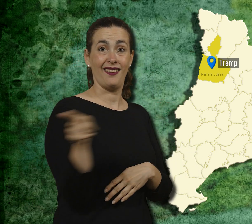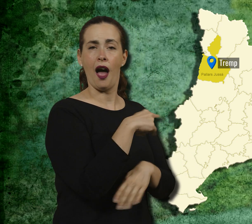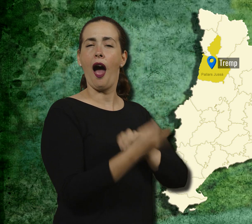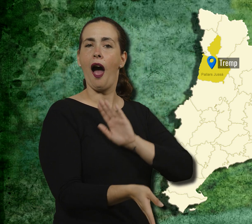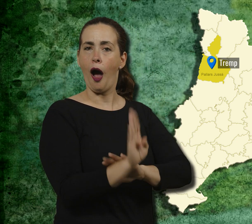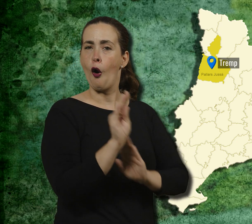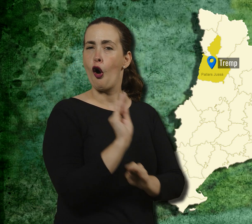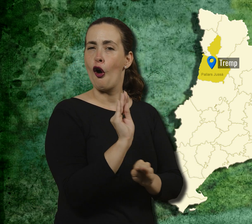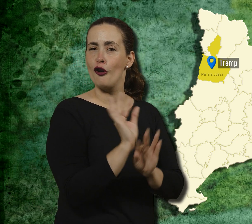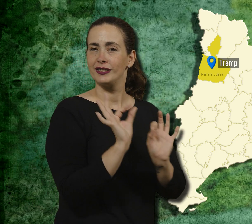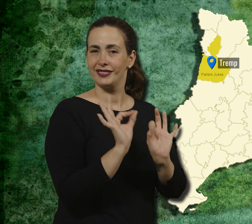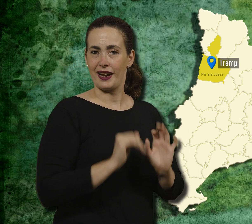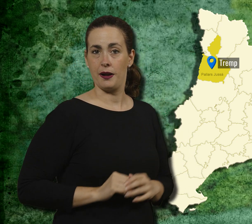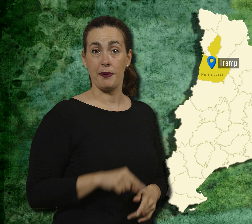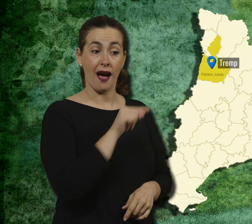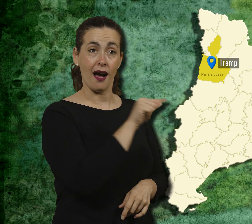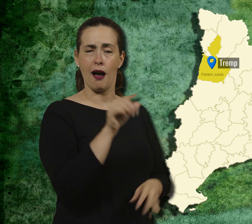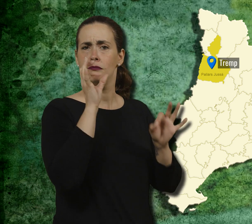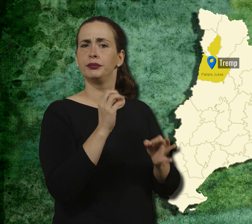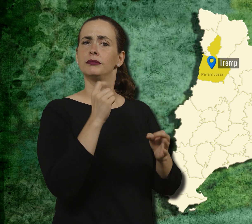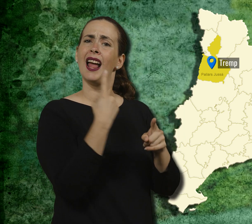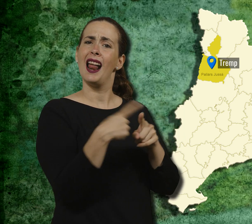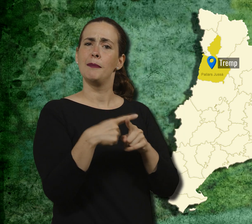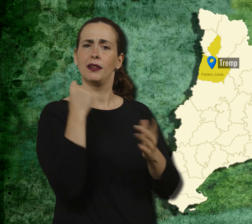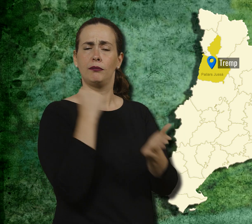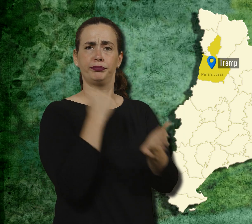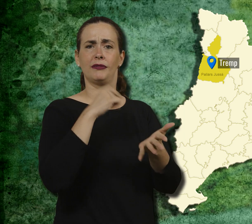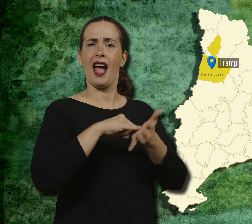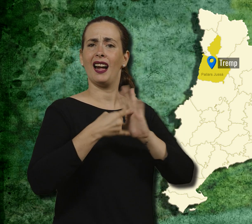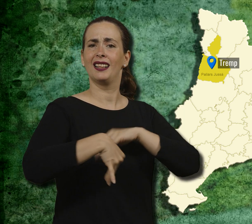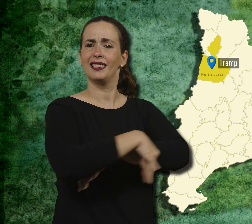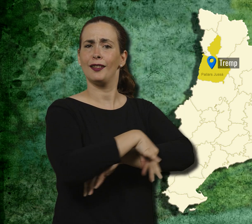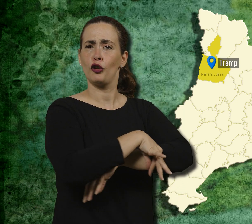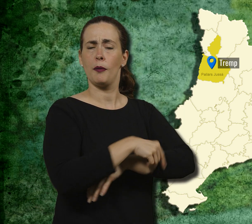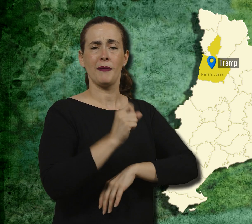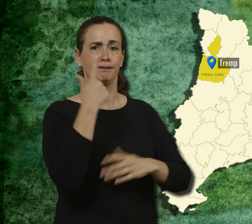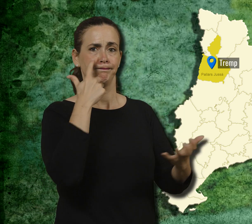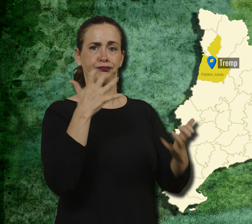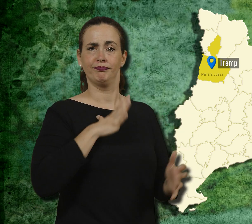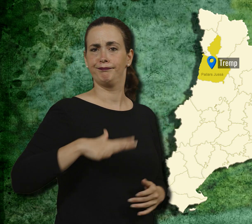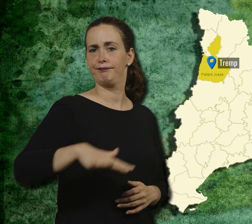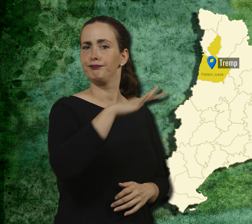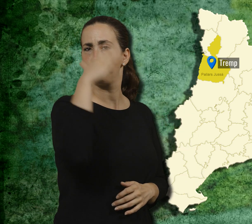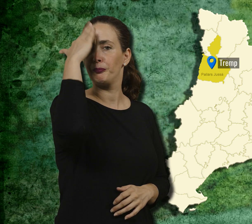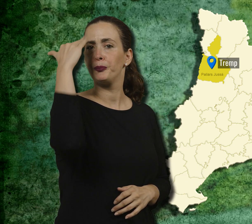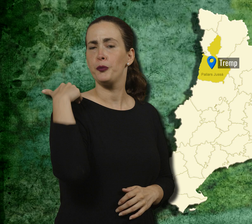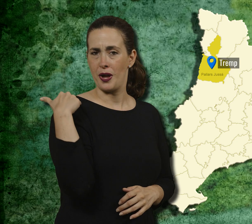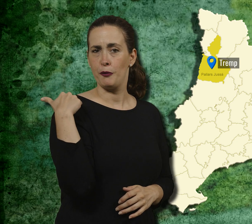són els elements arquitectònics més destacats de la capital del Pallars Jussà.